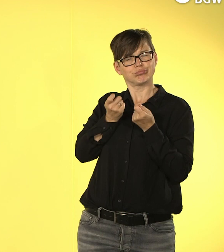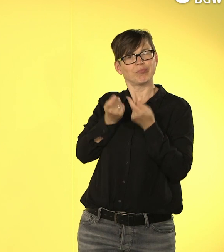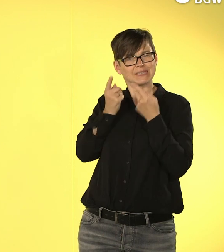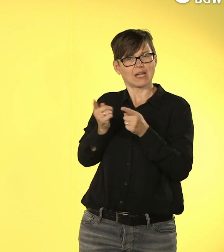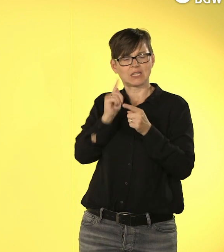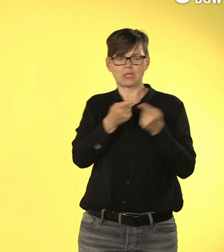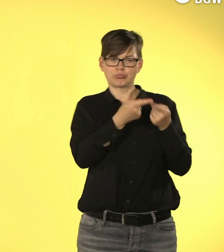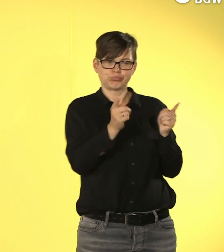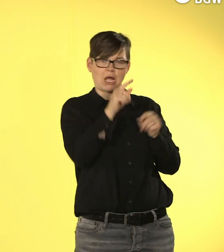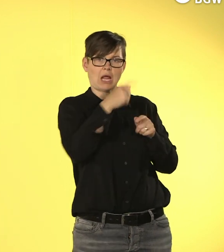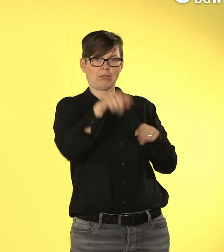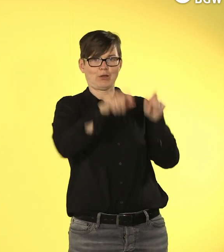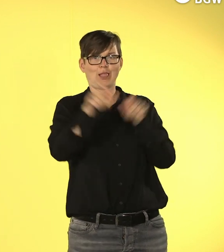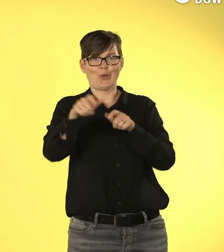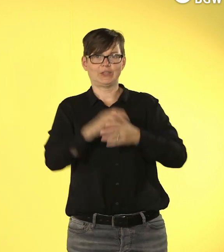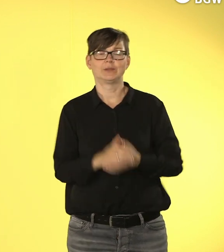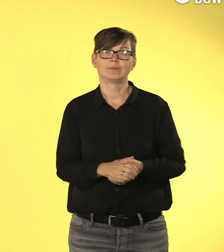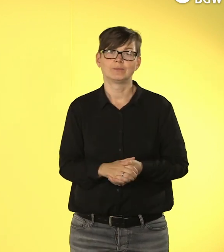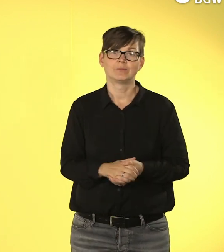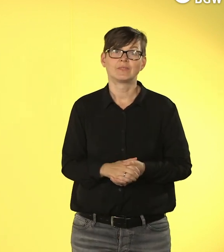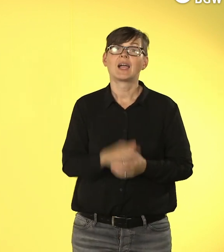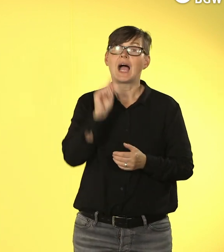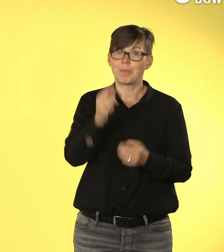Altersexperte müssen Sie auch sein als Führungskraft.